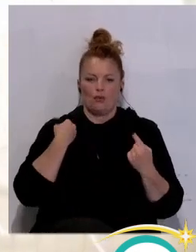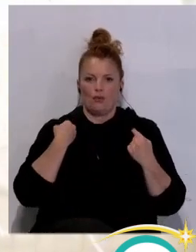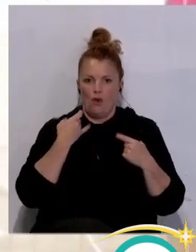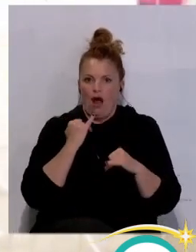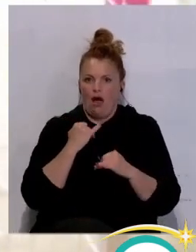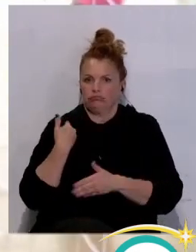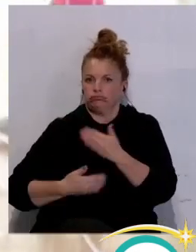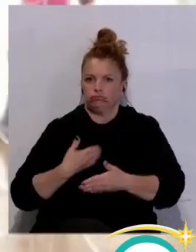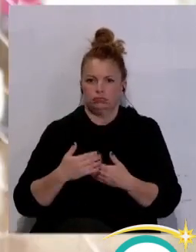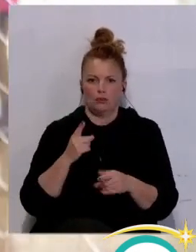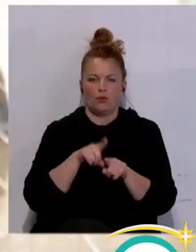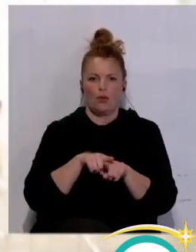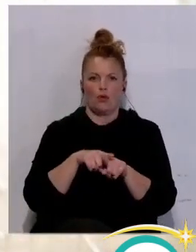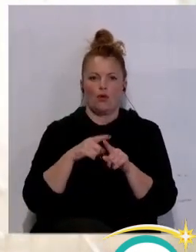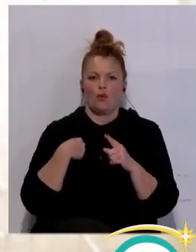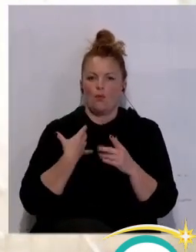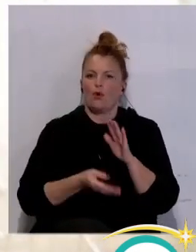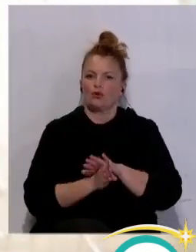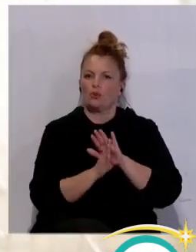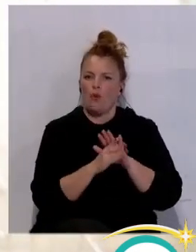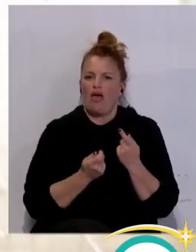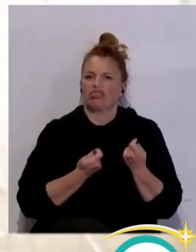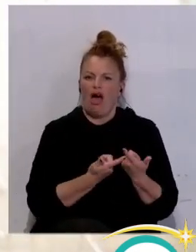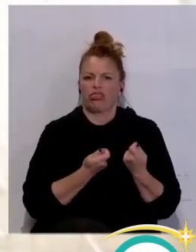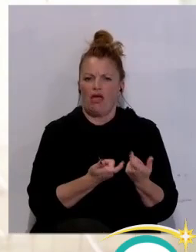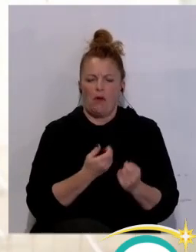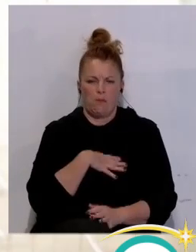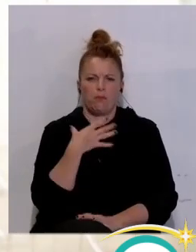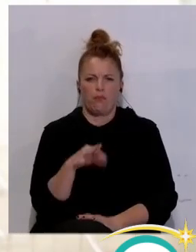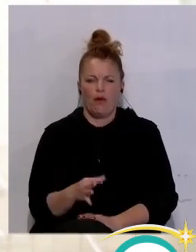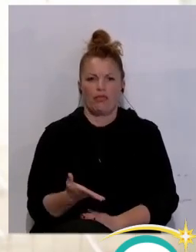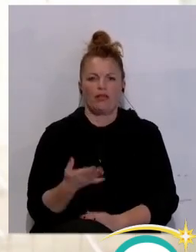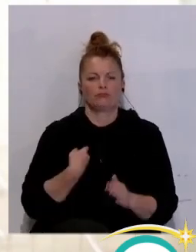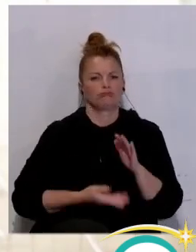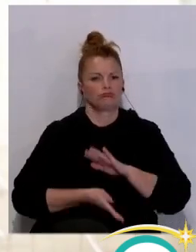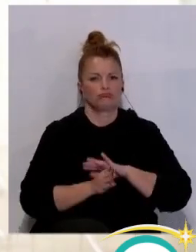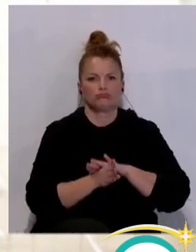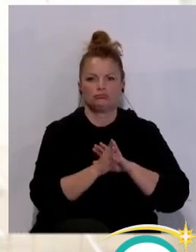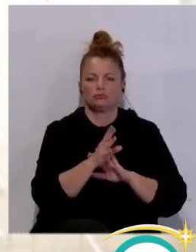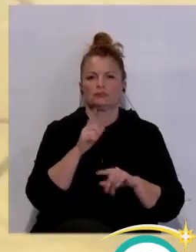puedo seguir aportando entonces Bueno creo que que voy a seguir aportando incluso segunda una